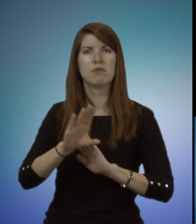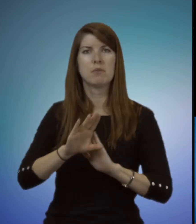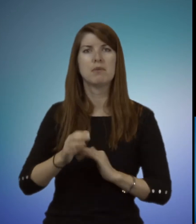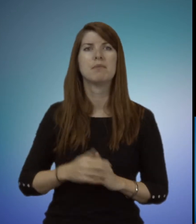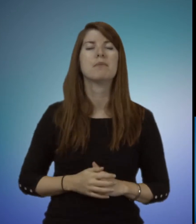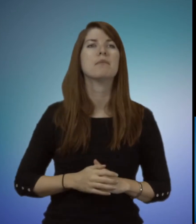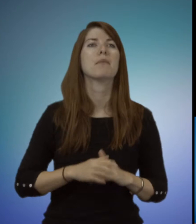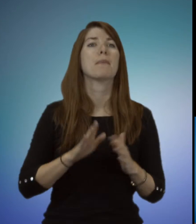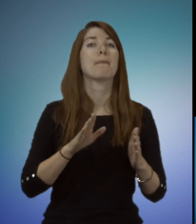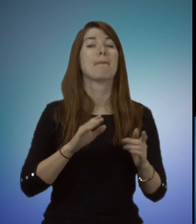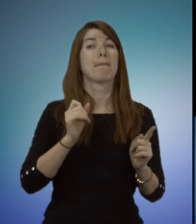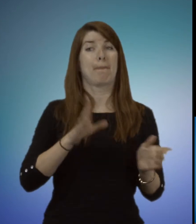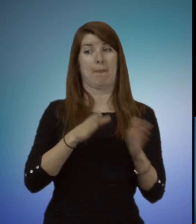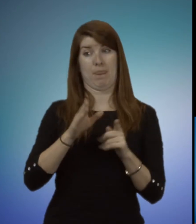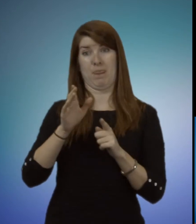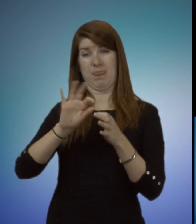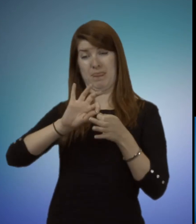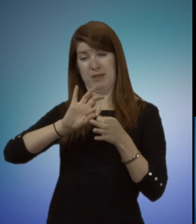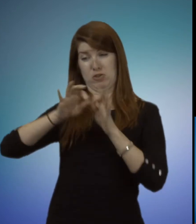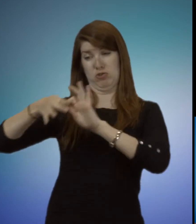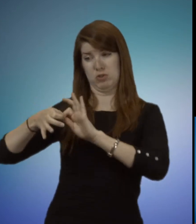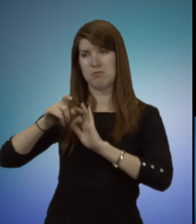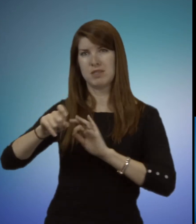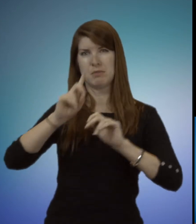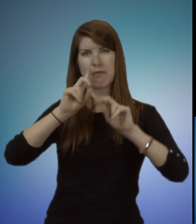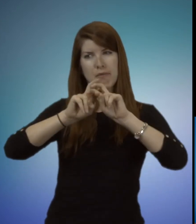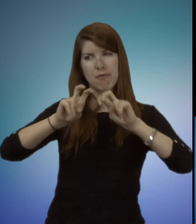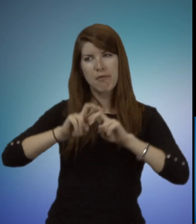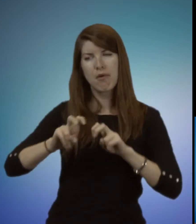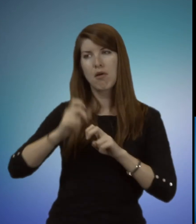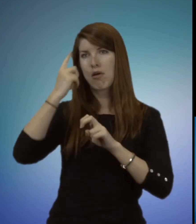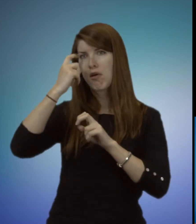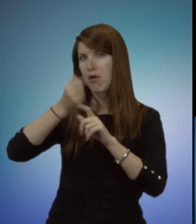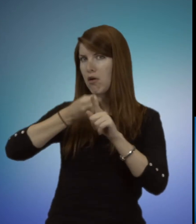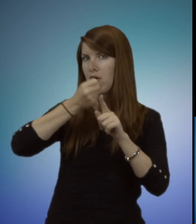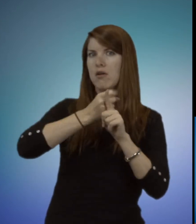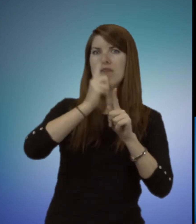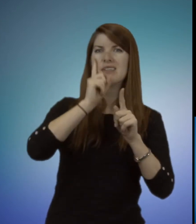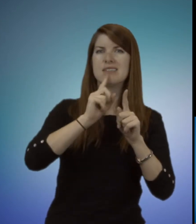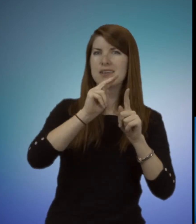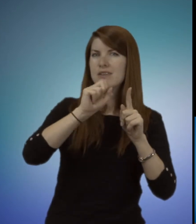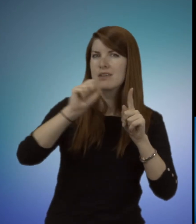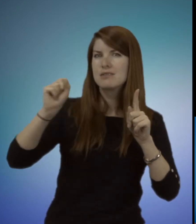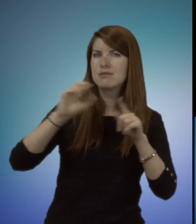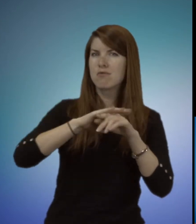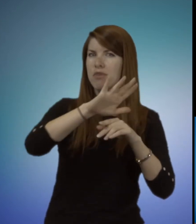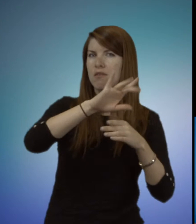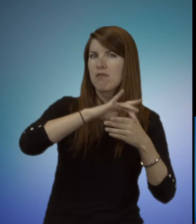Toda interpretación debe analizarse dentro del contexto del impacto de la sordera, el daño